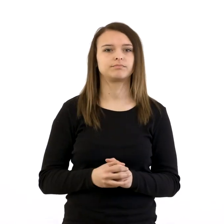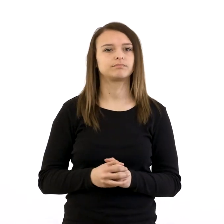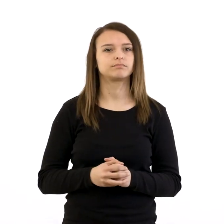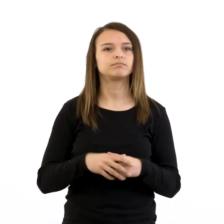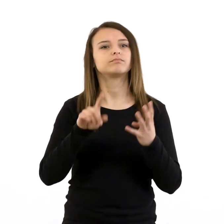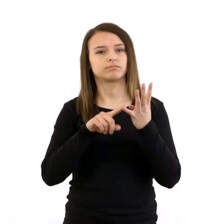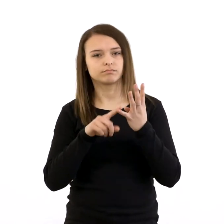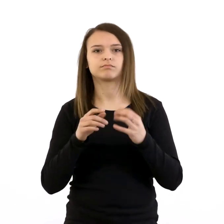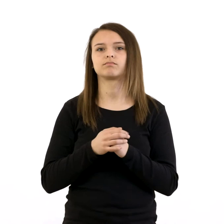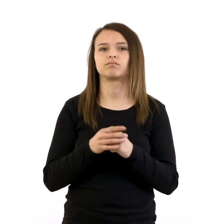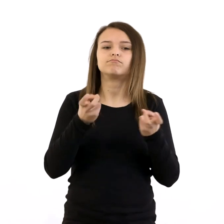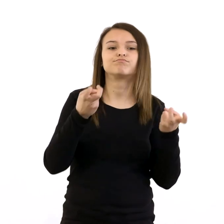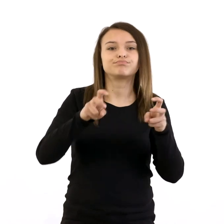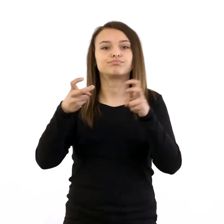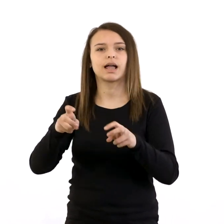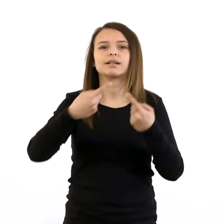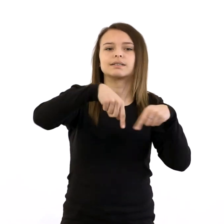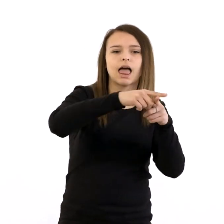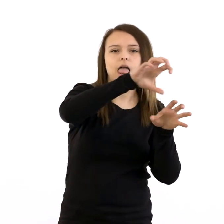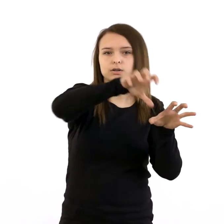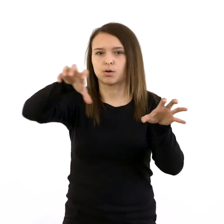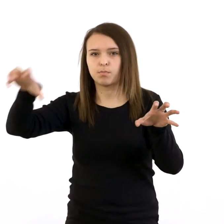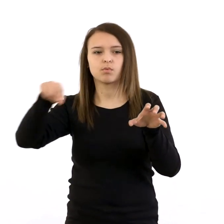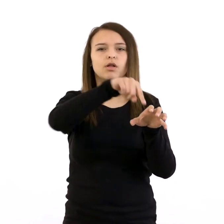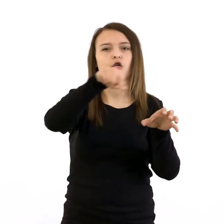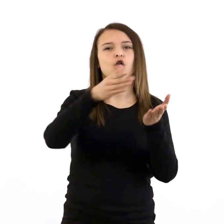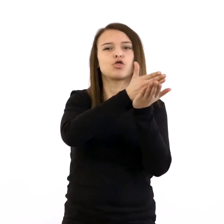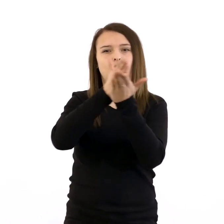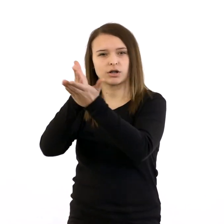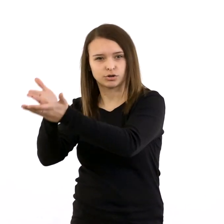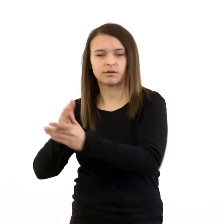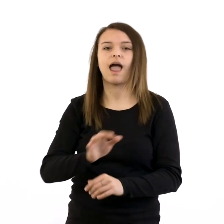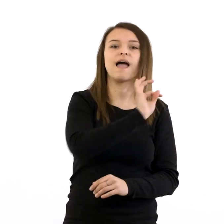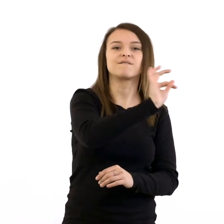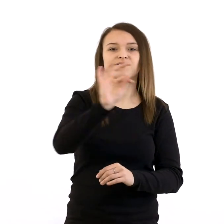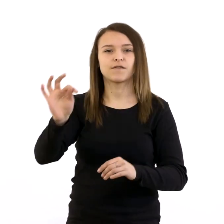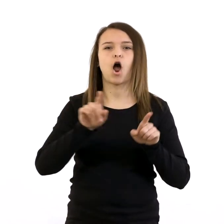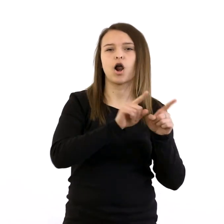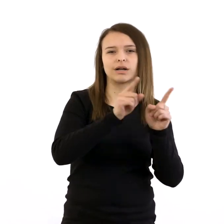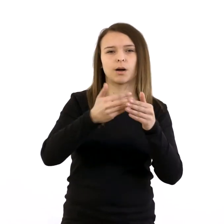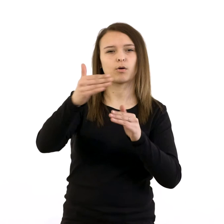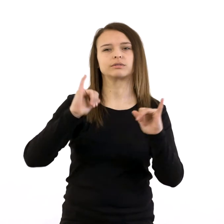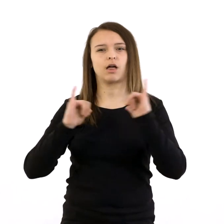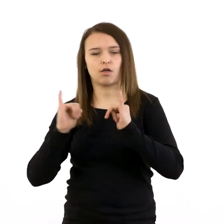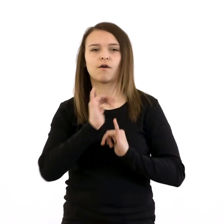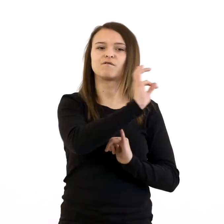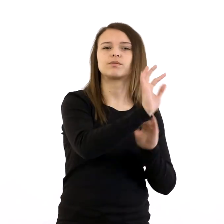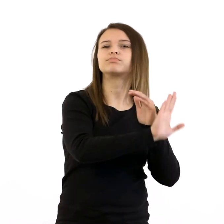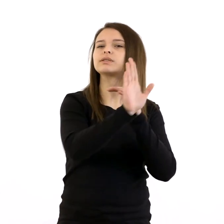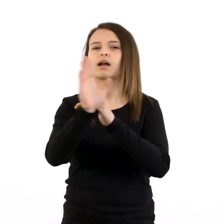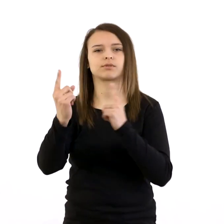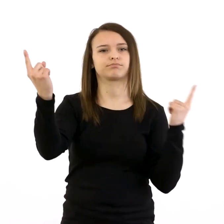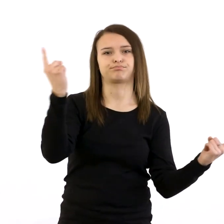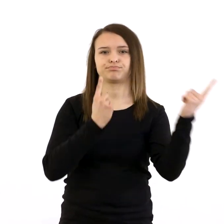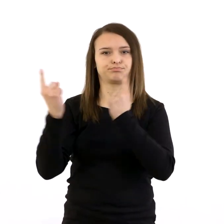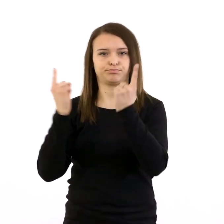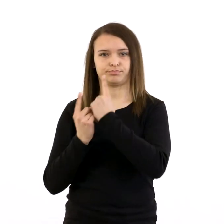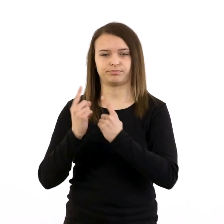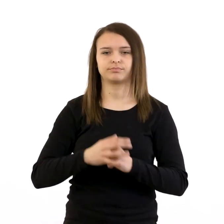tworzenie zespołów doradczych mających w składzie przedstawicieli organizacji pozarządowych.